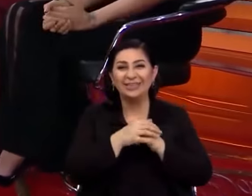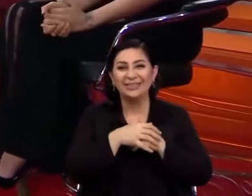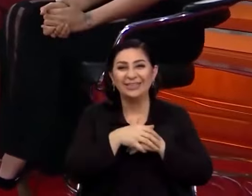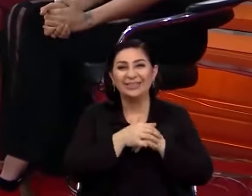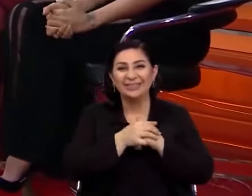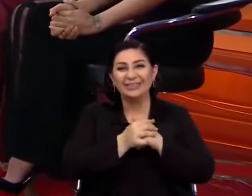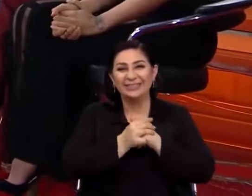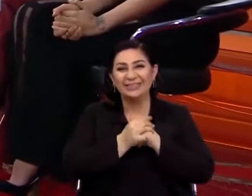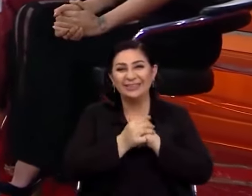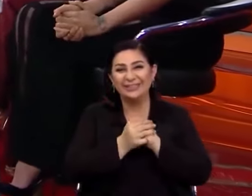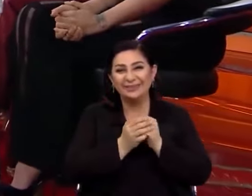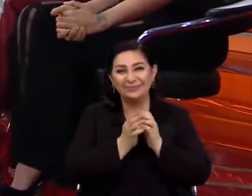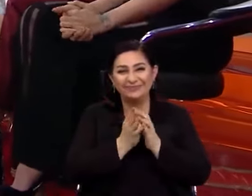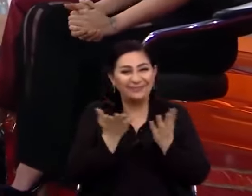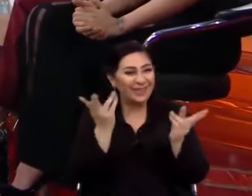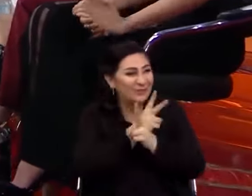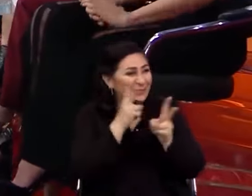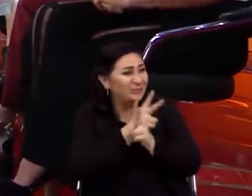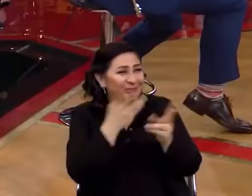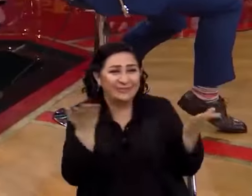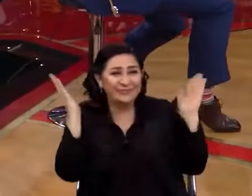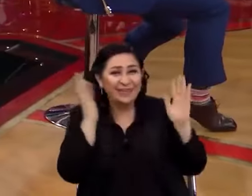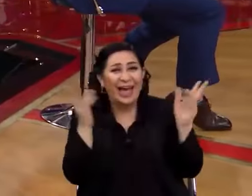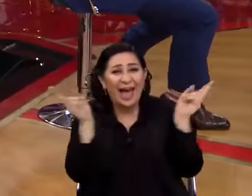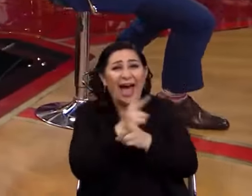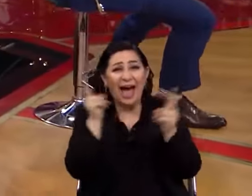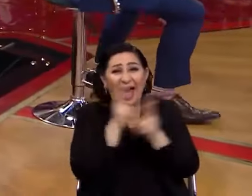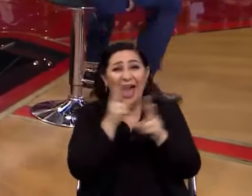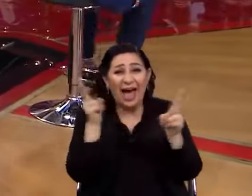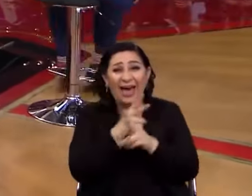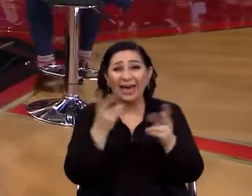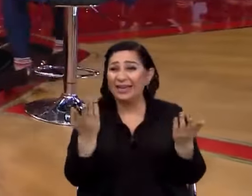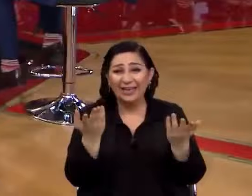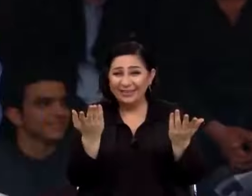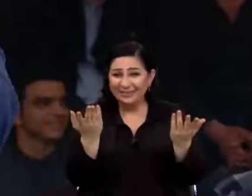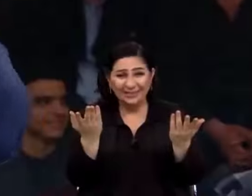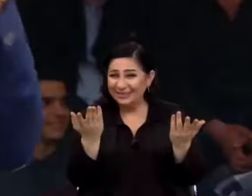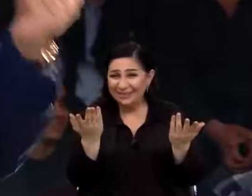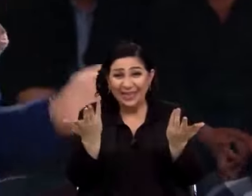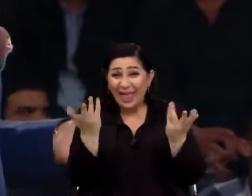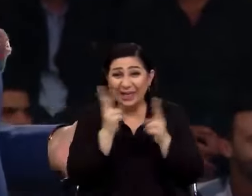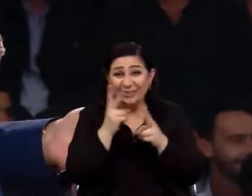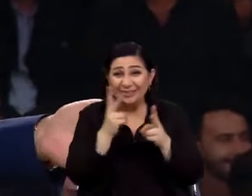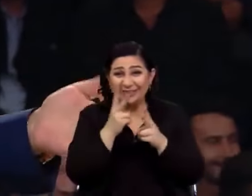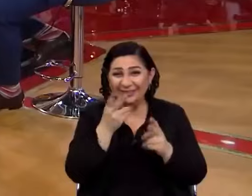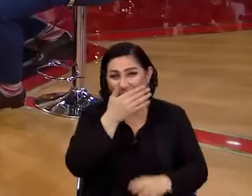öyle Ne gülüyorsun ya hayır ne ne Hayır Niye gülüyorsun Ne Neye güldün Hay Neye